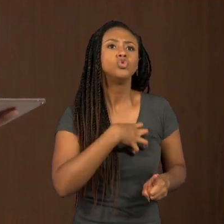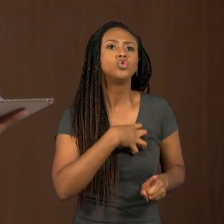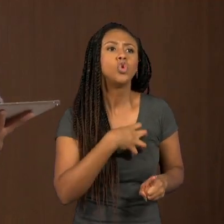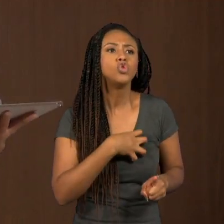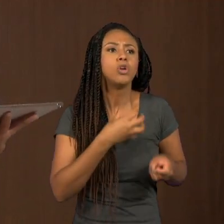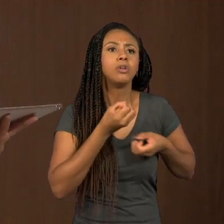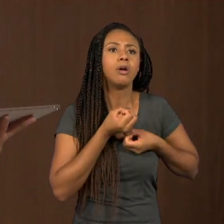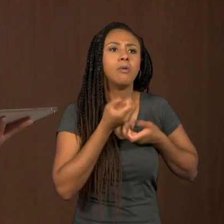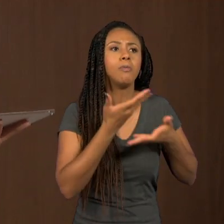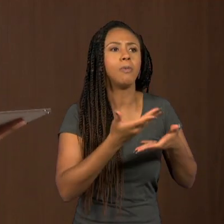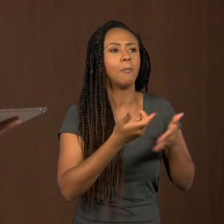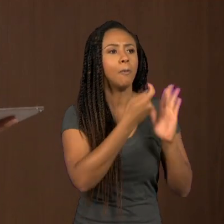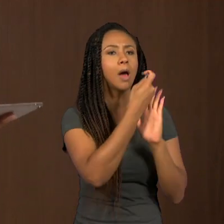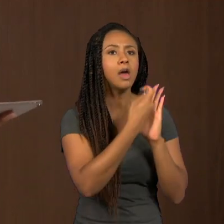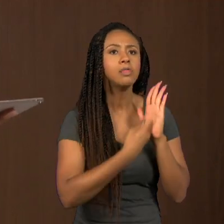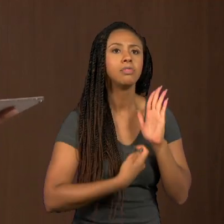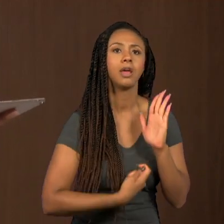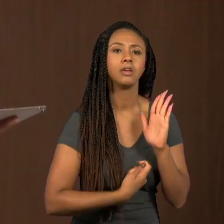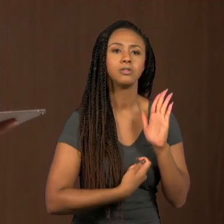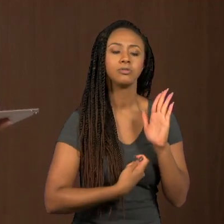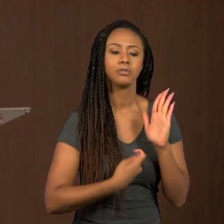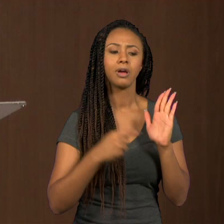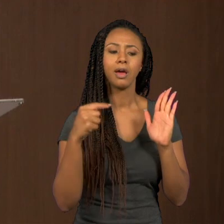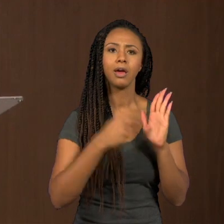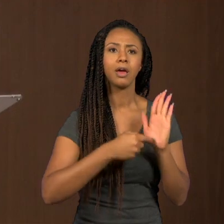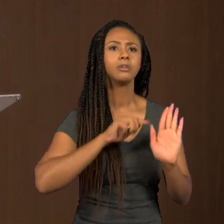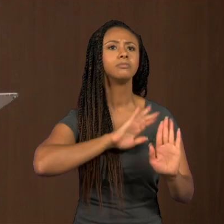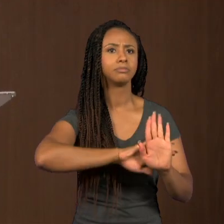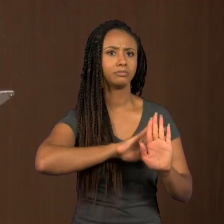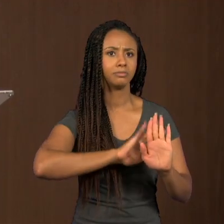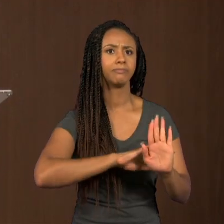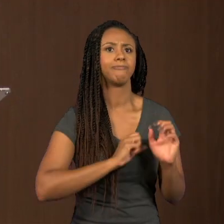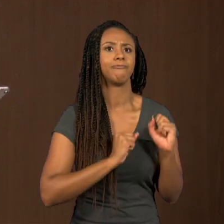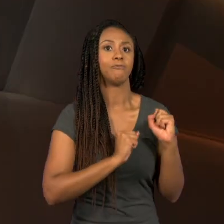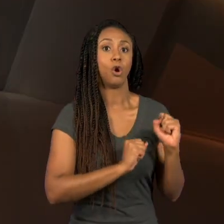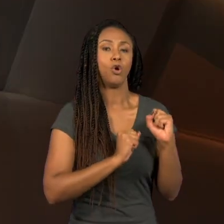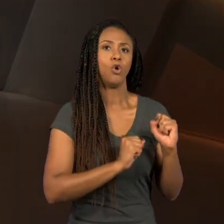DISSE ANTES - UM PODER DAS LETRAS? EM OUTRAS